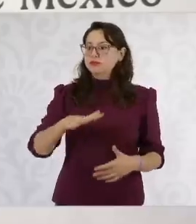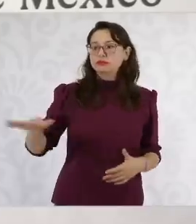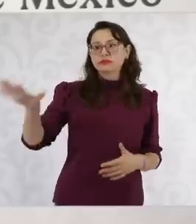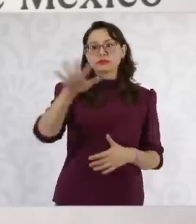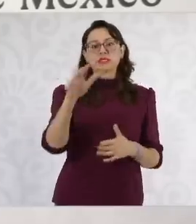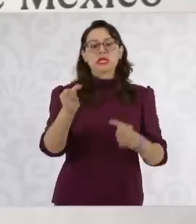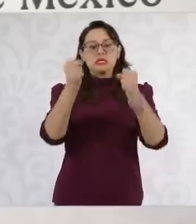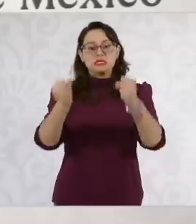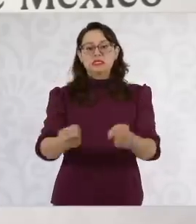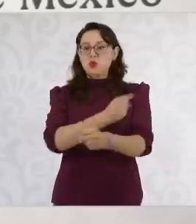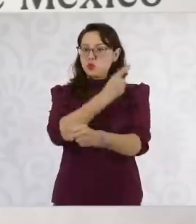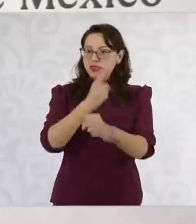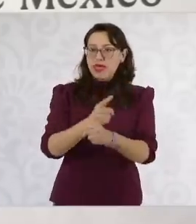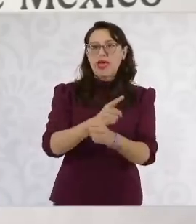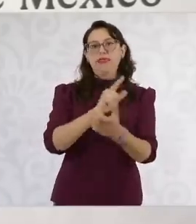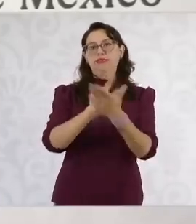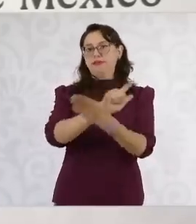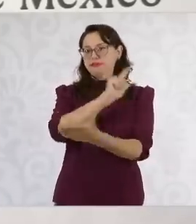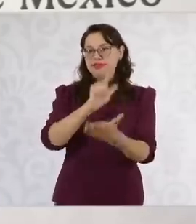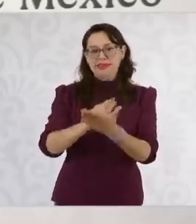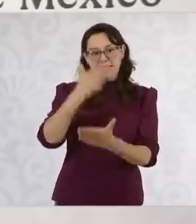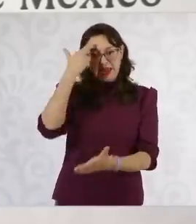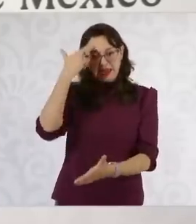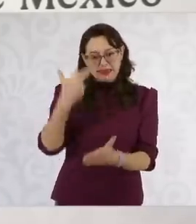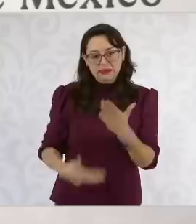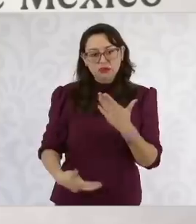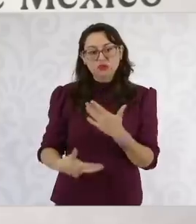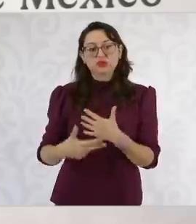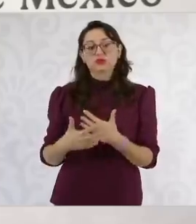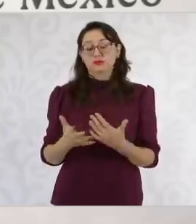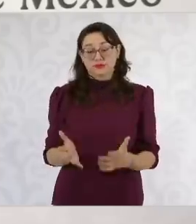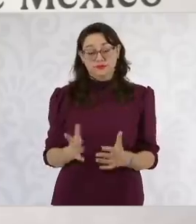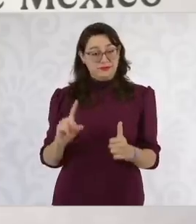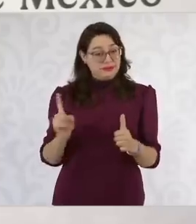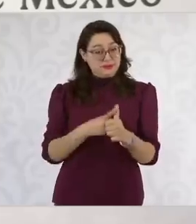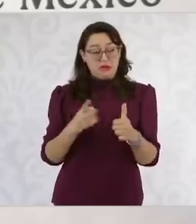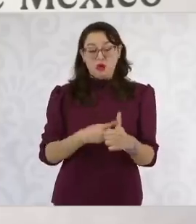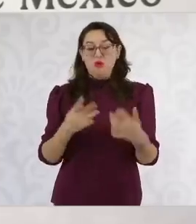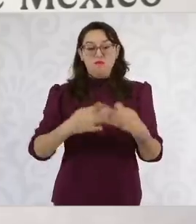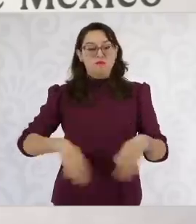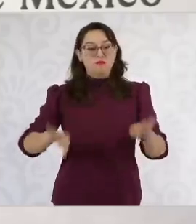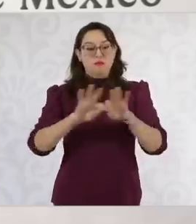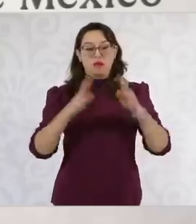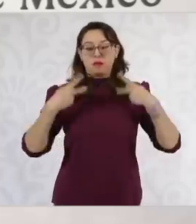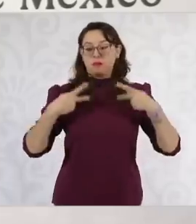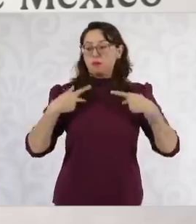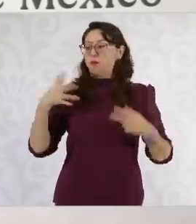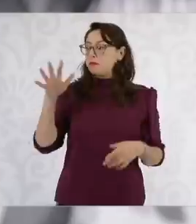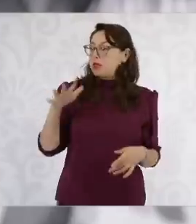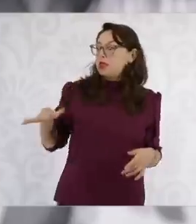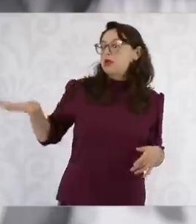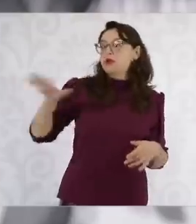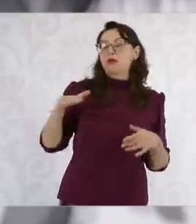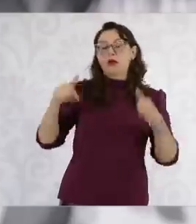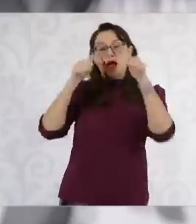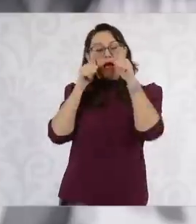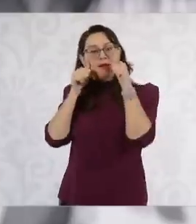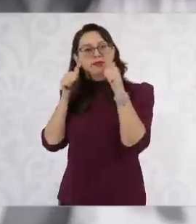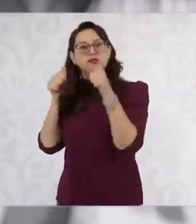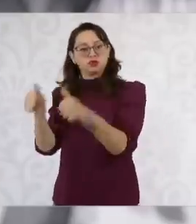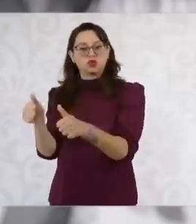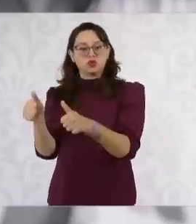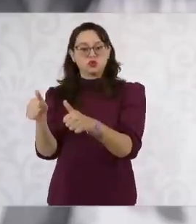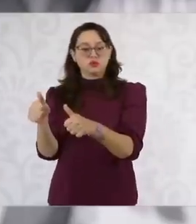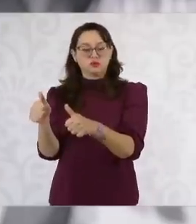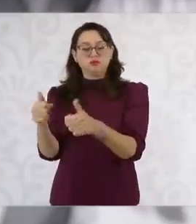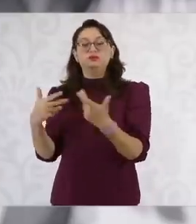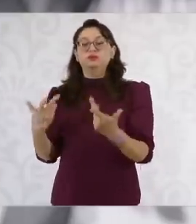delitos la primera es la atención a las causas estamos Eh pues trabajando con los estados está